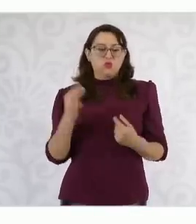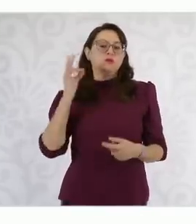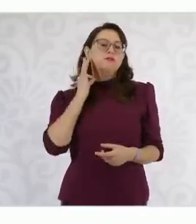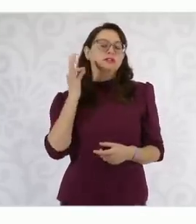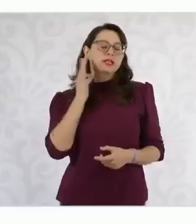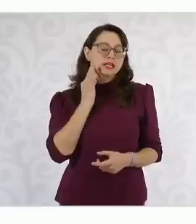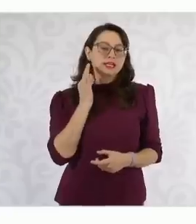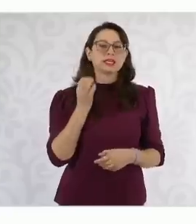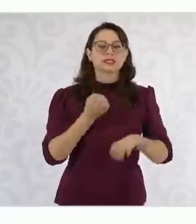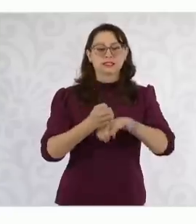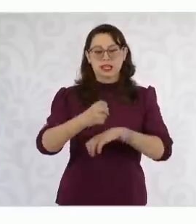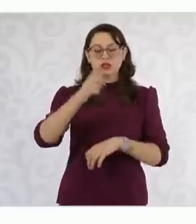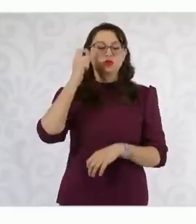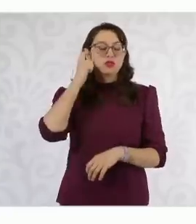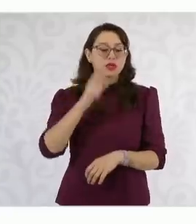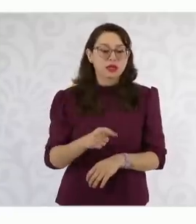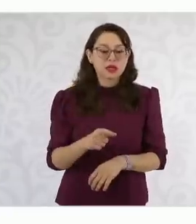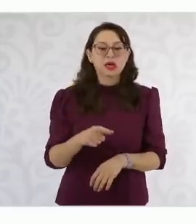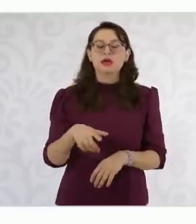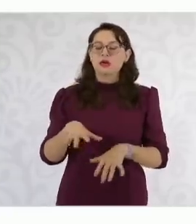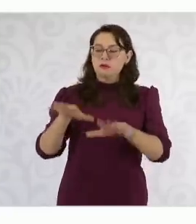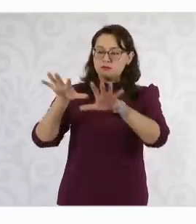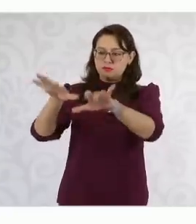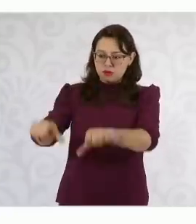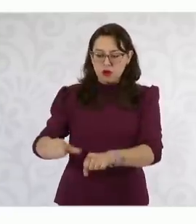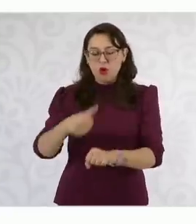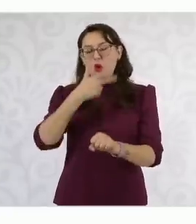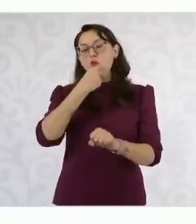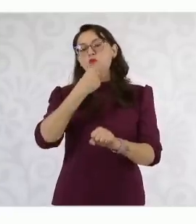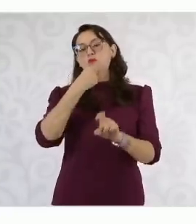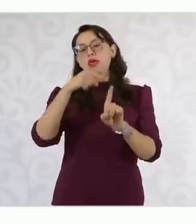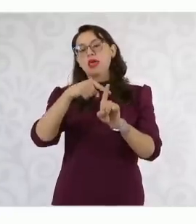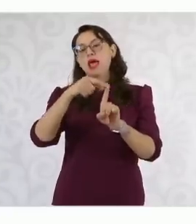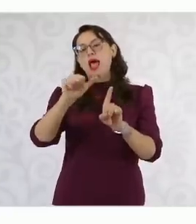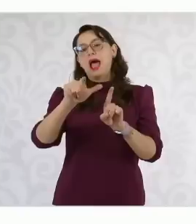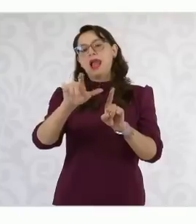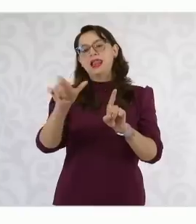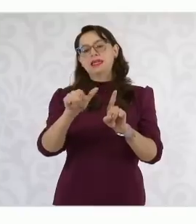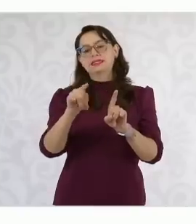detuvo Alexander n identificado como generador de violencia quien cuenta con varias denuncias